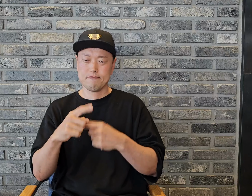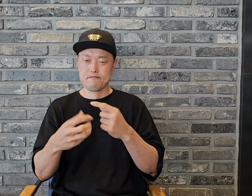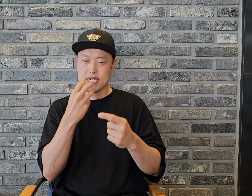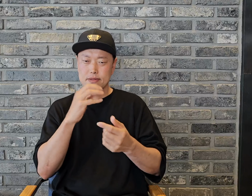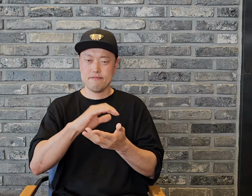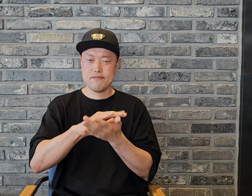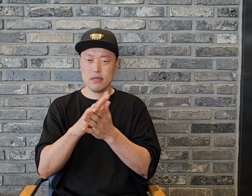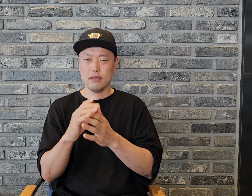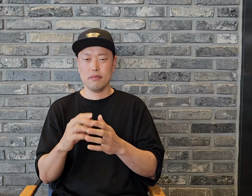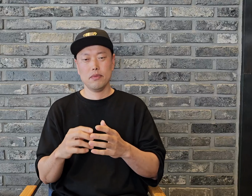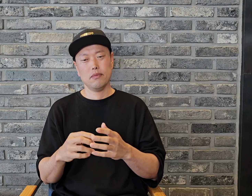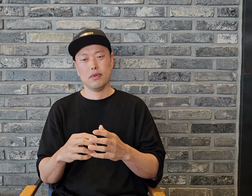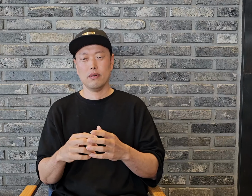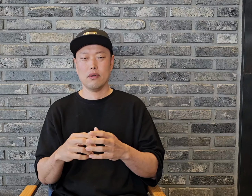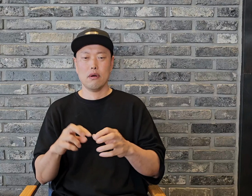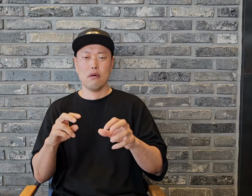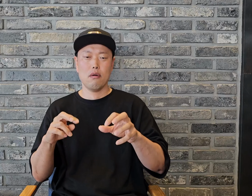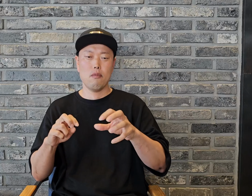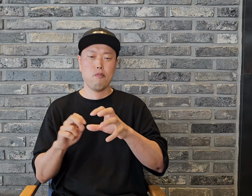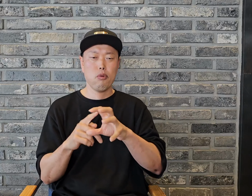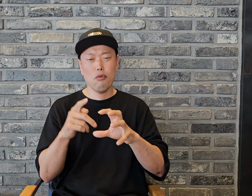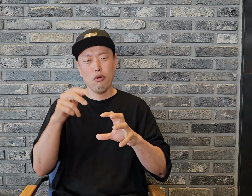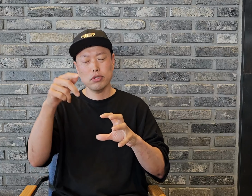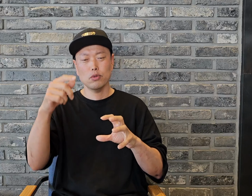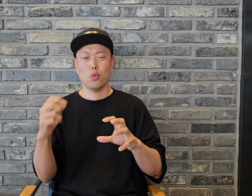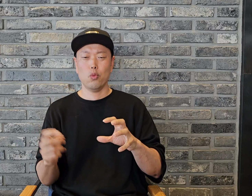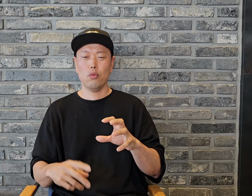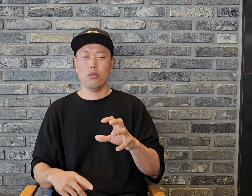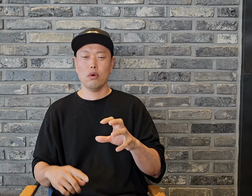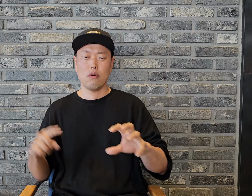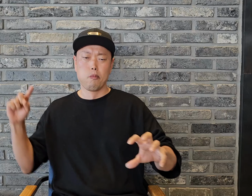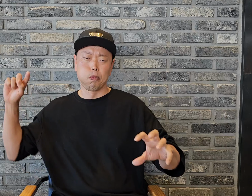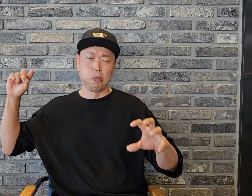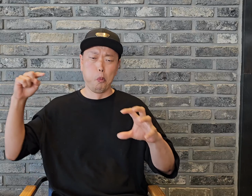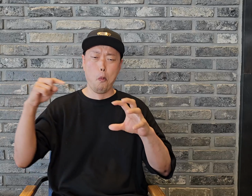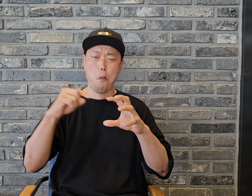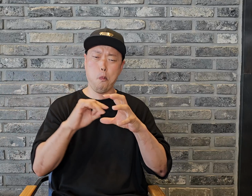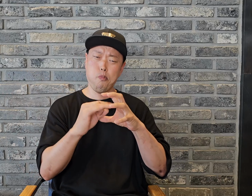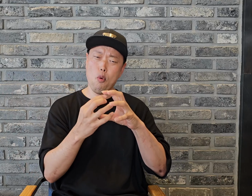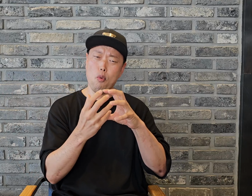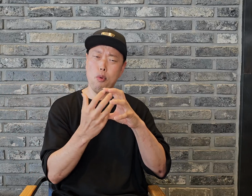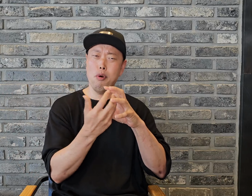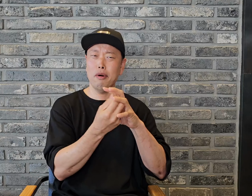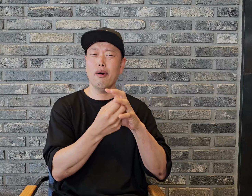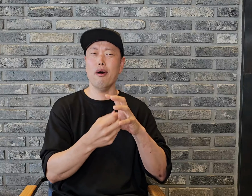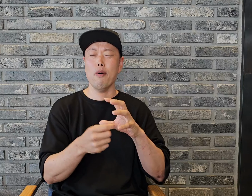Pruebe esto y aquello y cambie el signo.